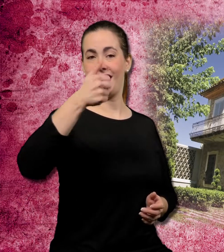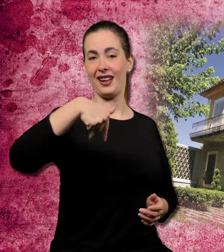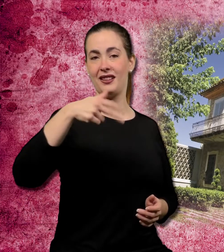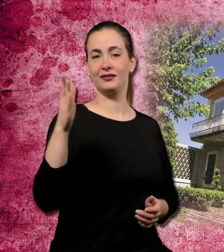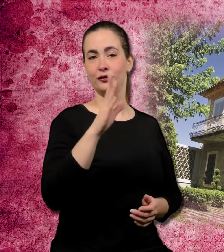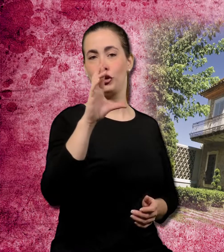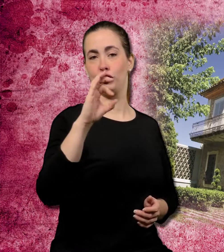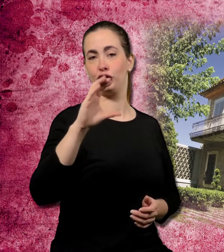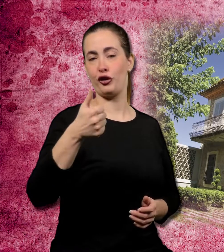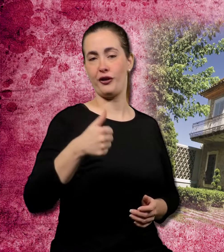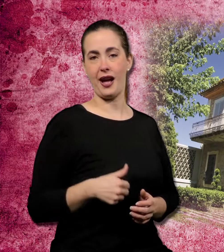El celler de Can Roca